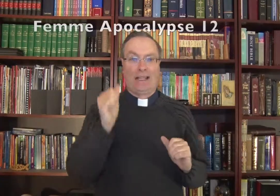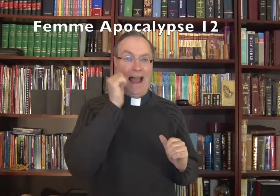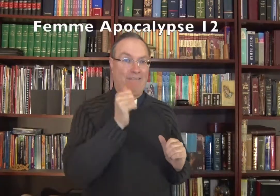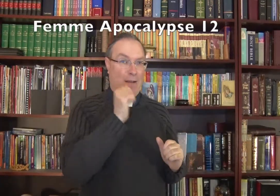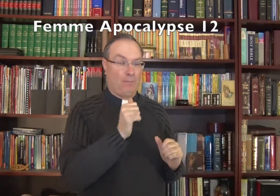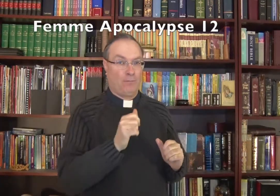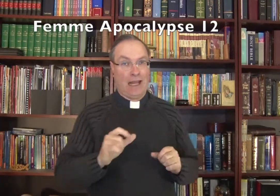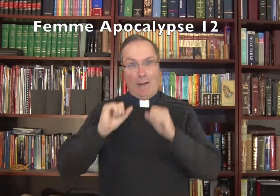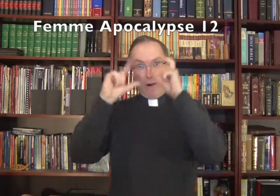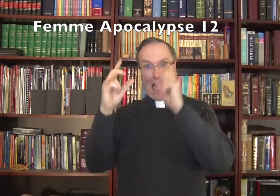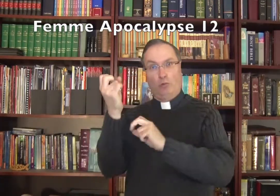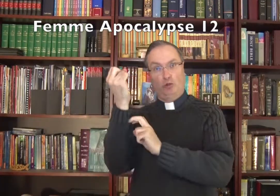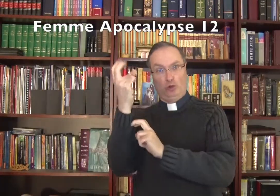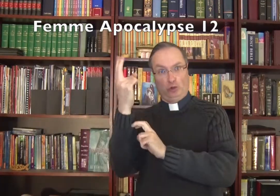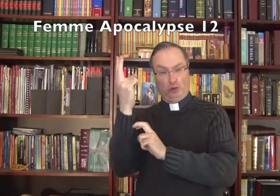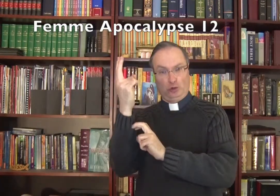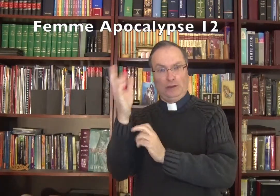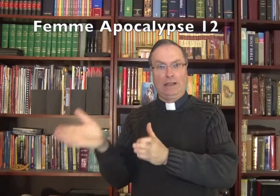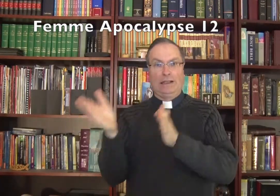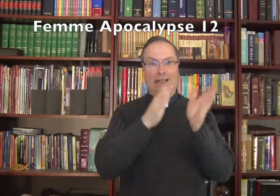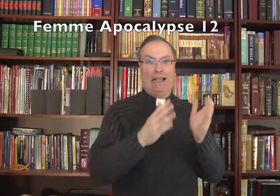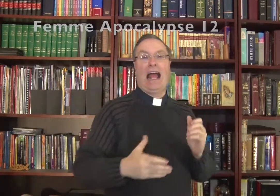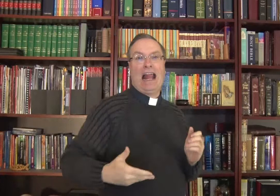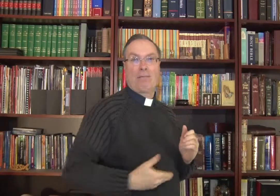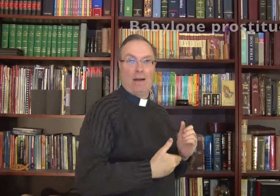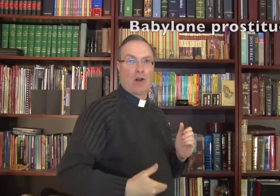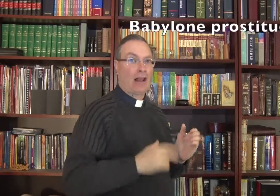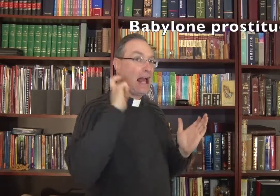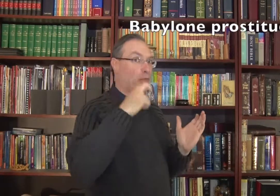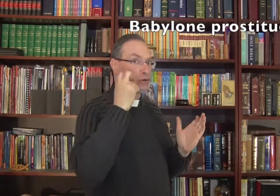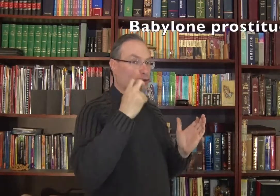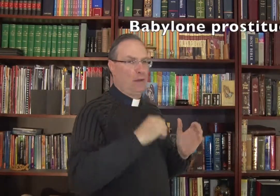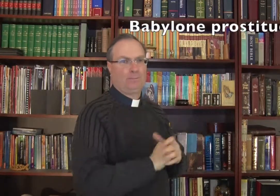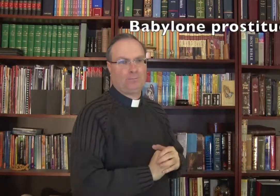la femme d’Apocalypse 12 et Babylone, la prostituée.